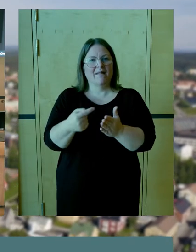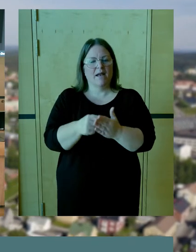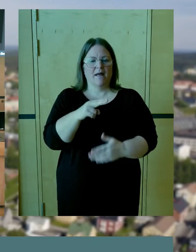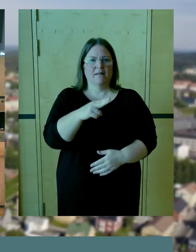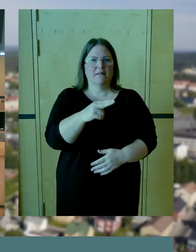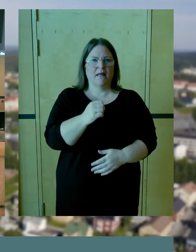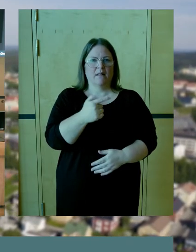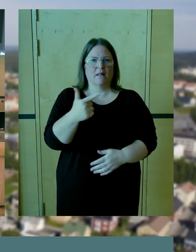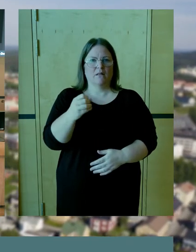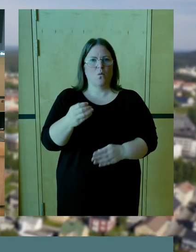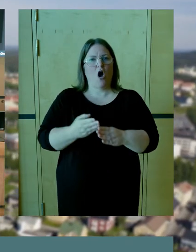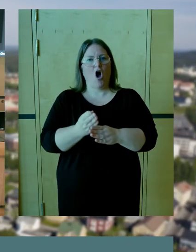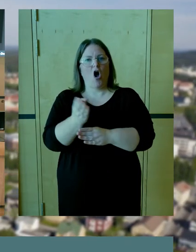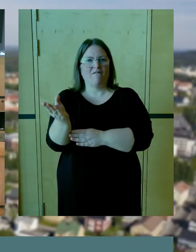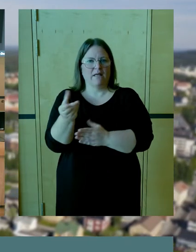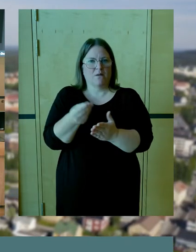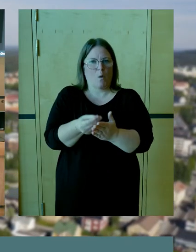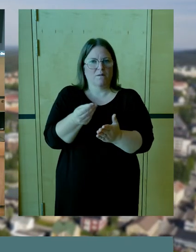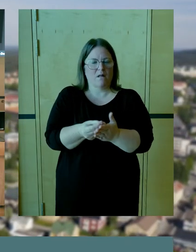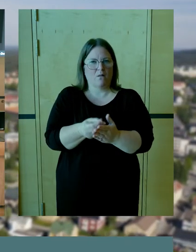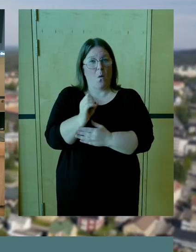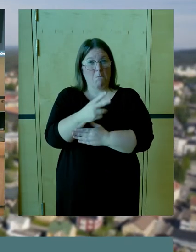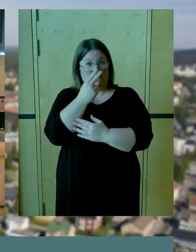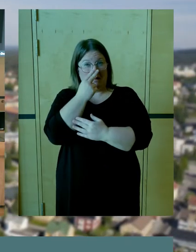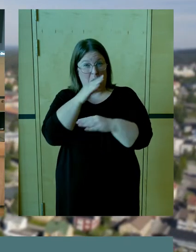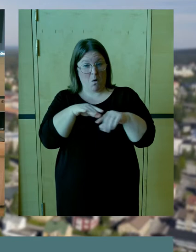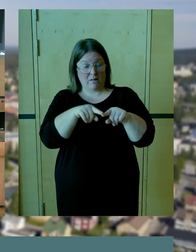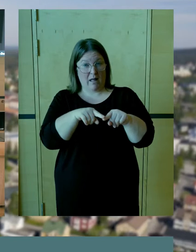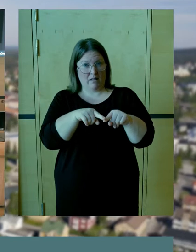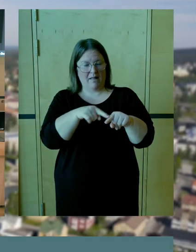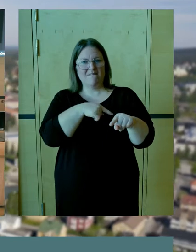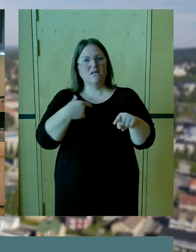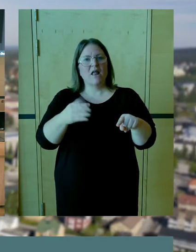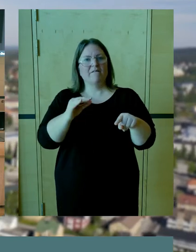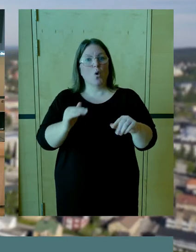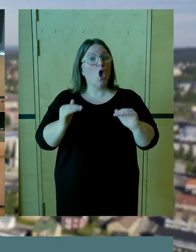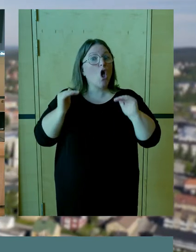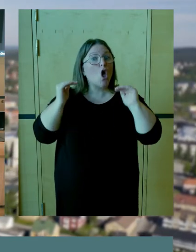Gå in och titta på det så ligger Skellefteå otroligt högt på den kostnaden och det är någonting som vi socialdemokrat